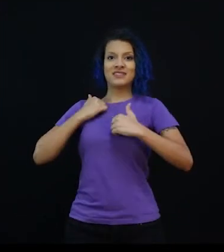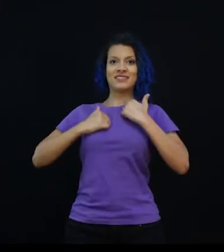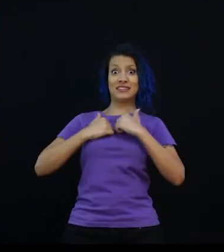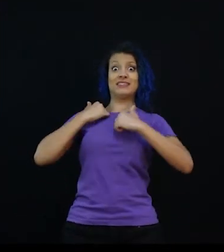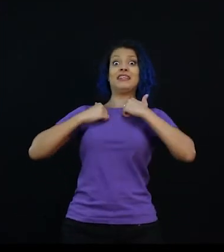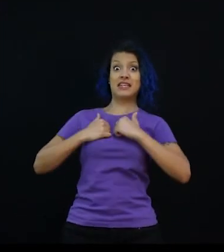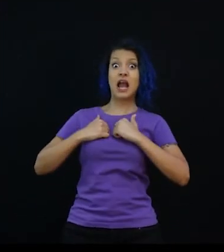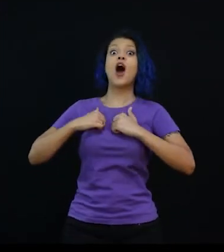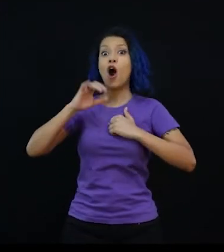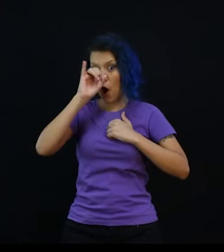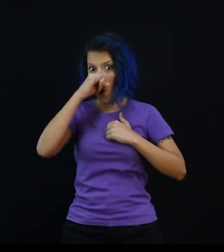e faça se esfregar.